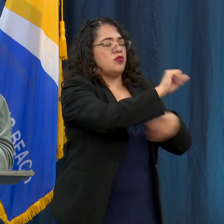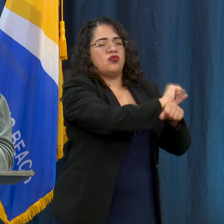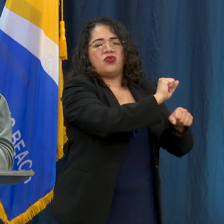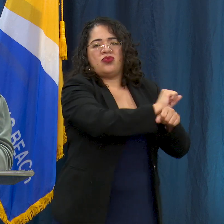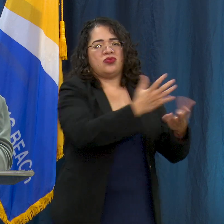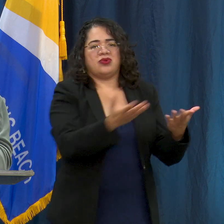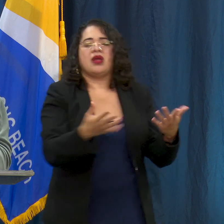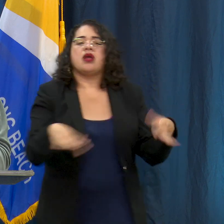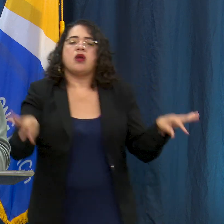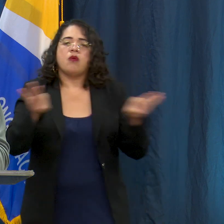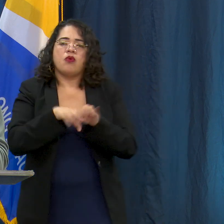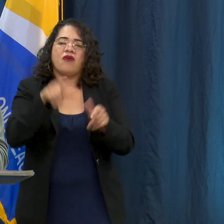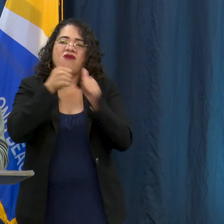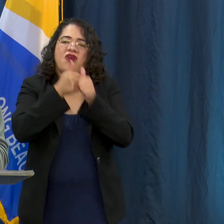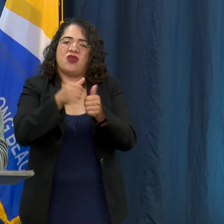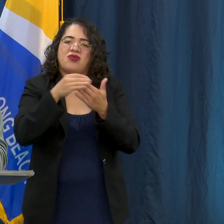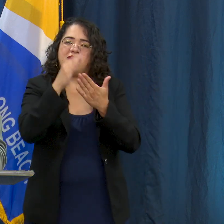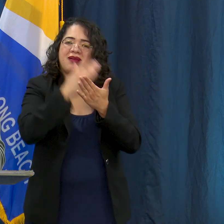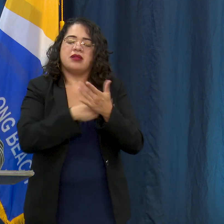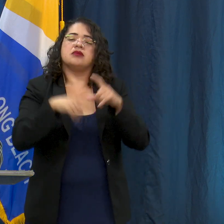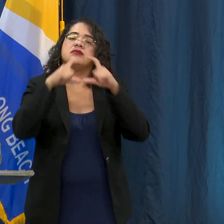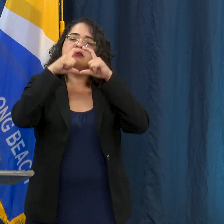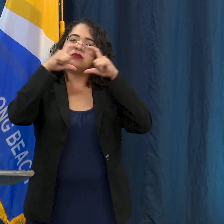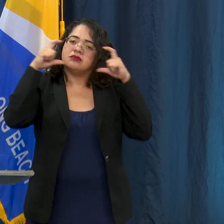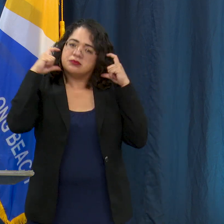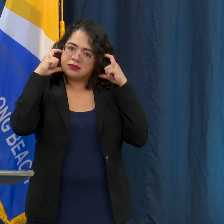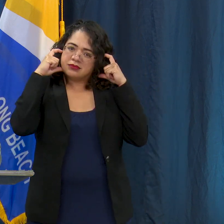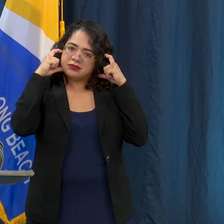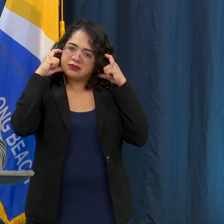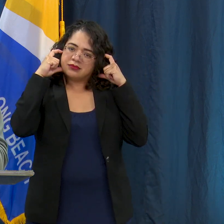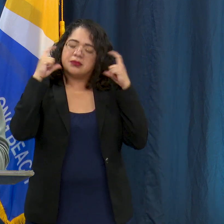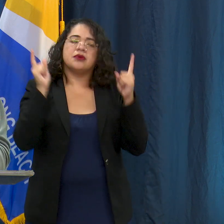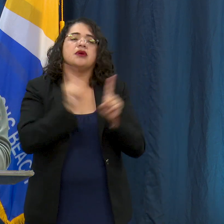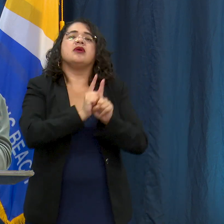cubrir c'est la cara que todos en la bond o las manos Casey ston enfermo ZnO